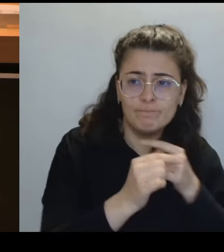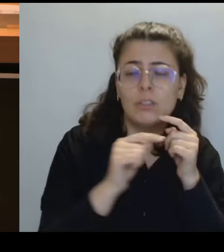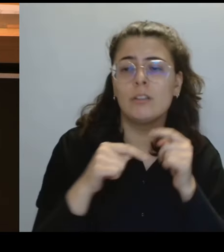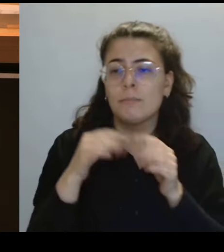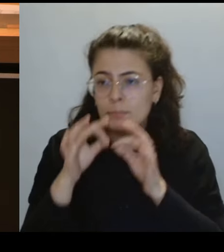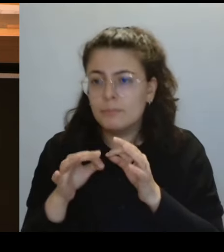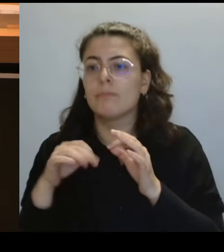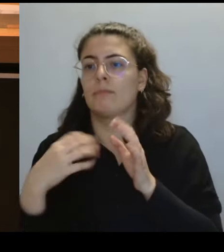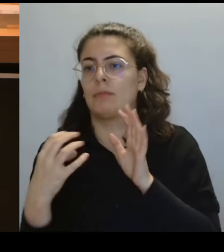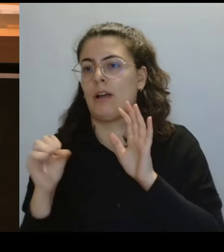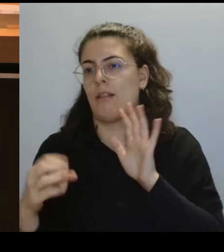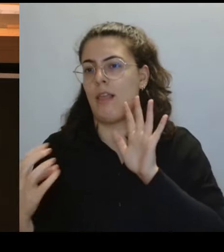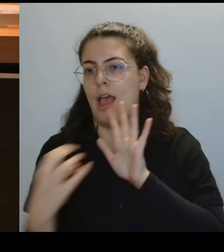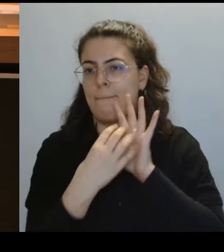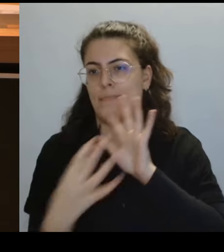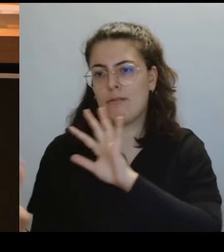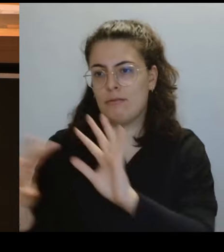applizieren. Vielen Dank.